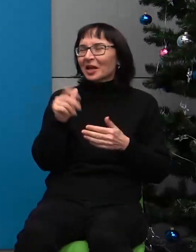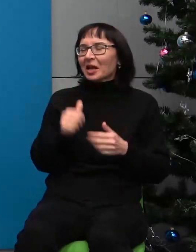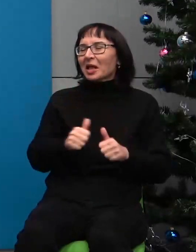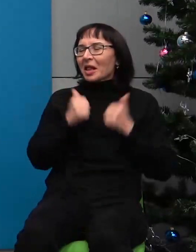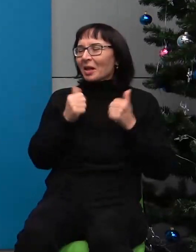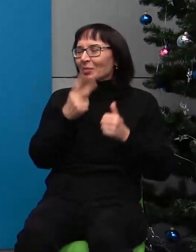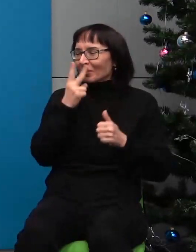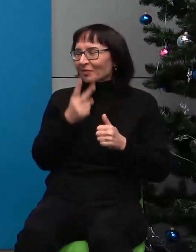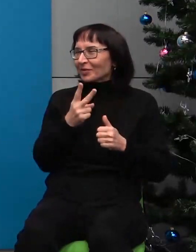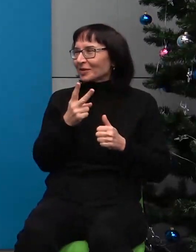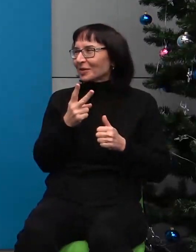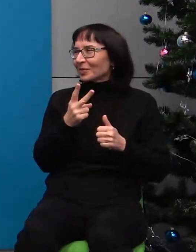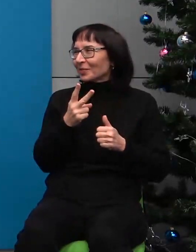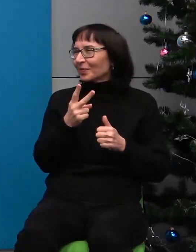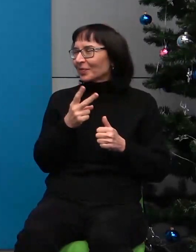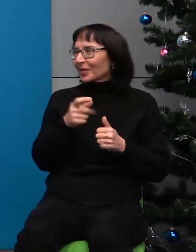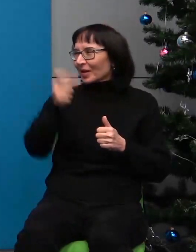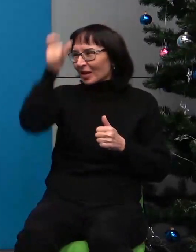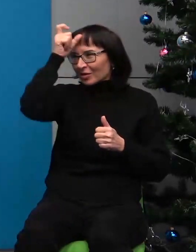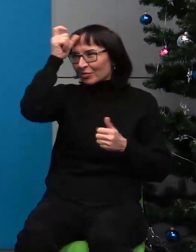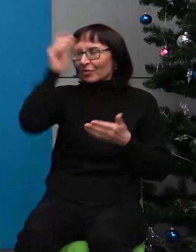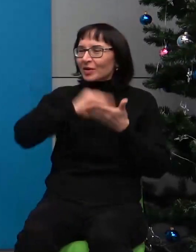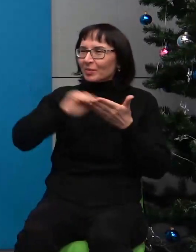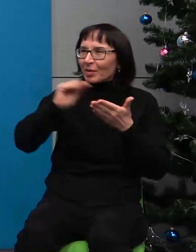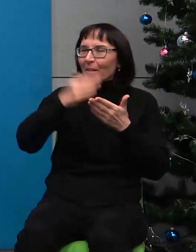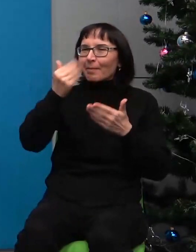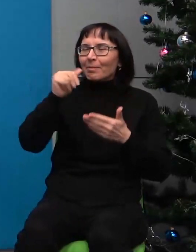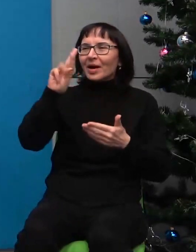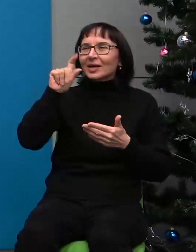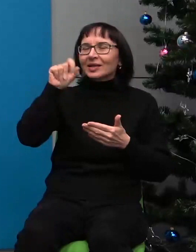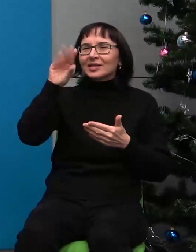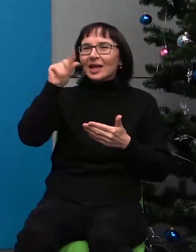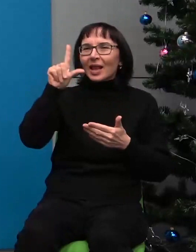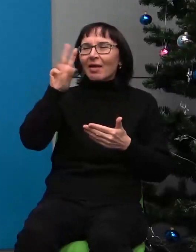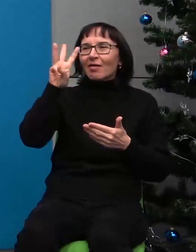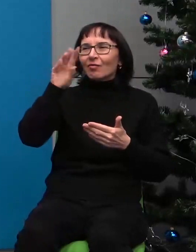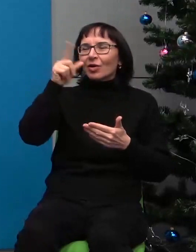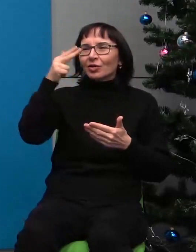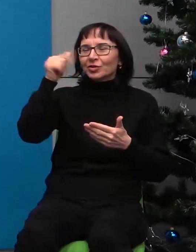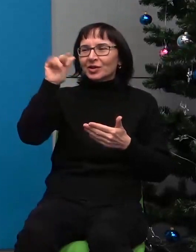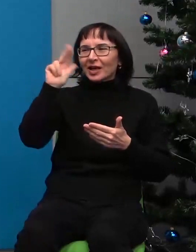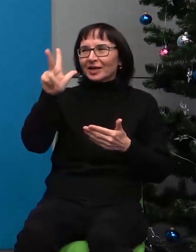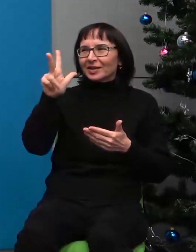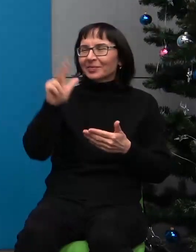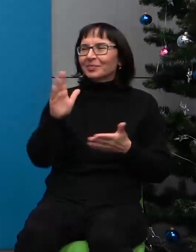Oto człowiek, oto pisarz Marcel Woźniak. Dziękuję.